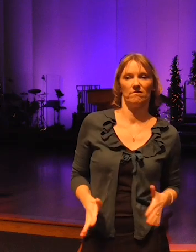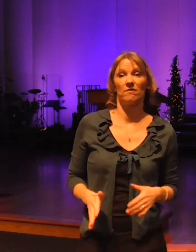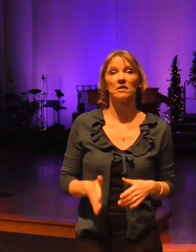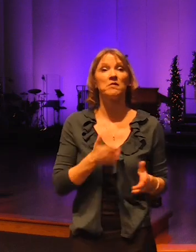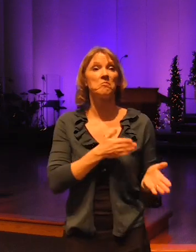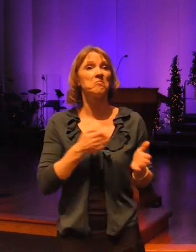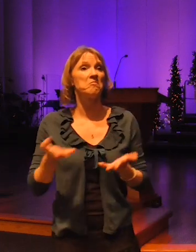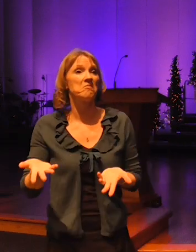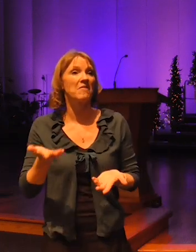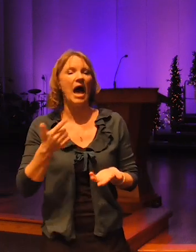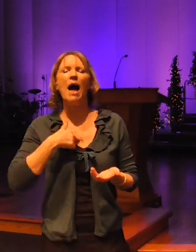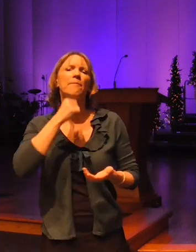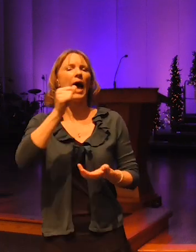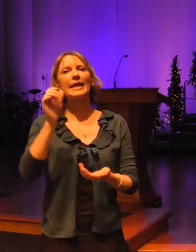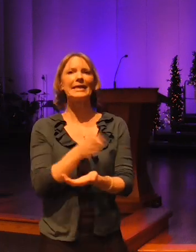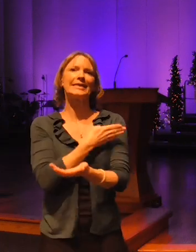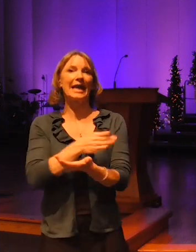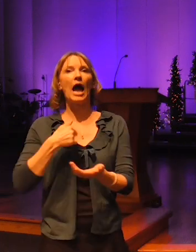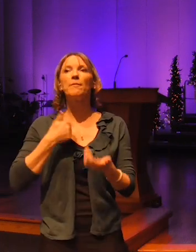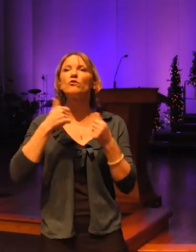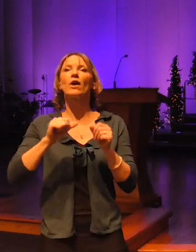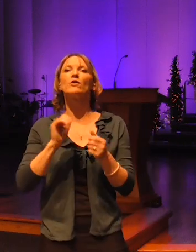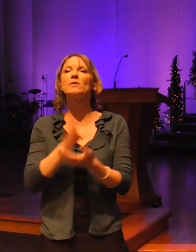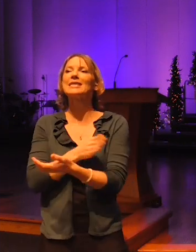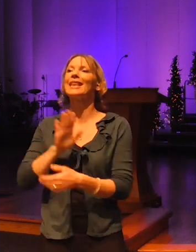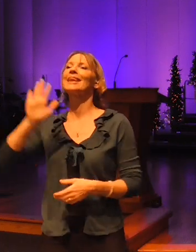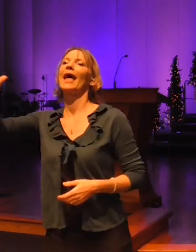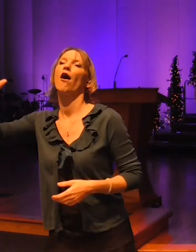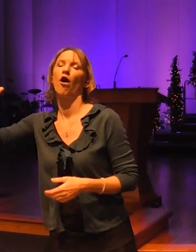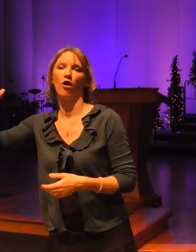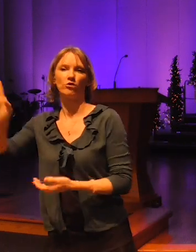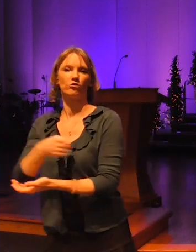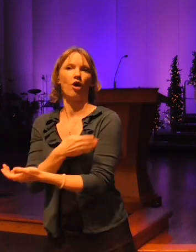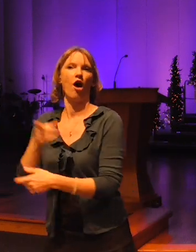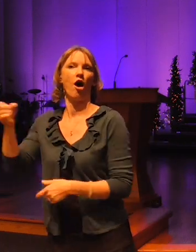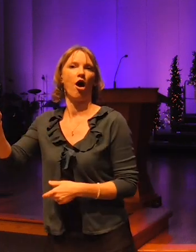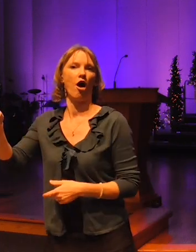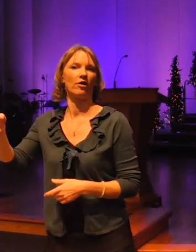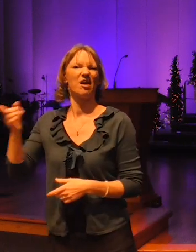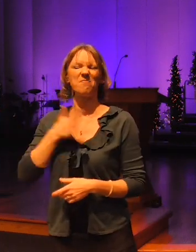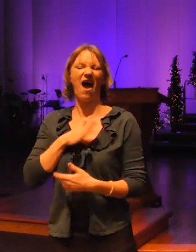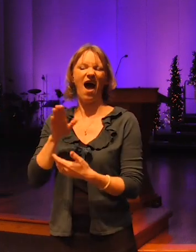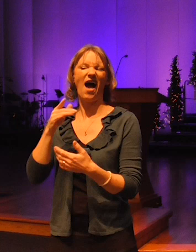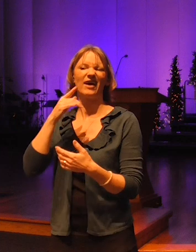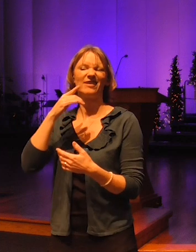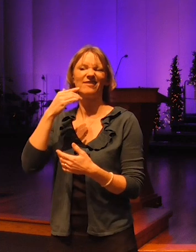a intentar cantar la canción de otra persona. Mi canción es demasiado cursi, nunca podría estar en el